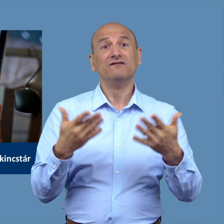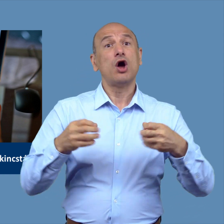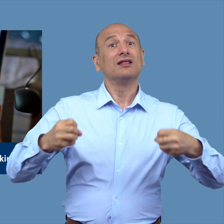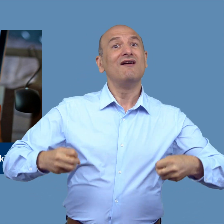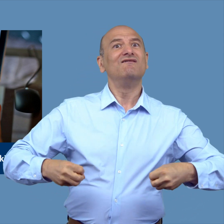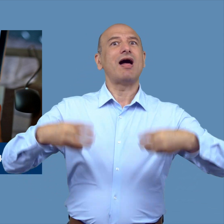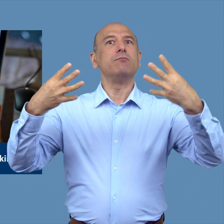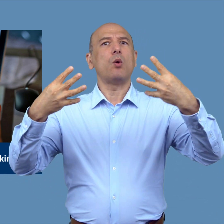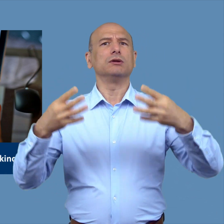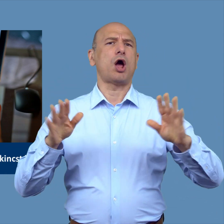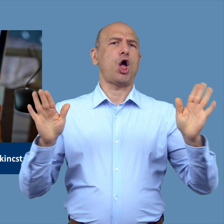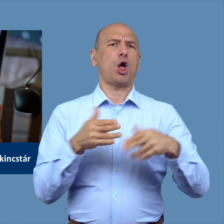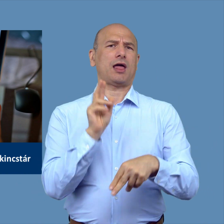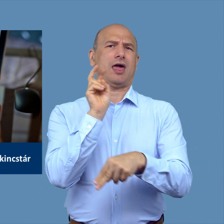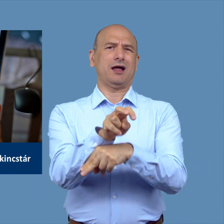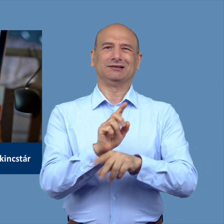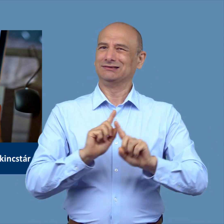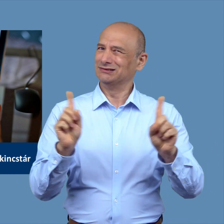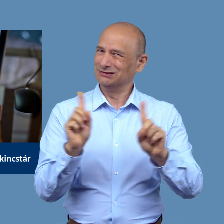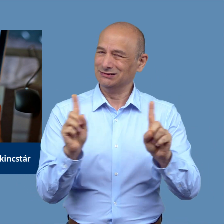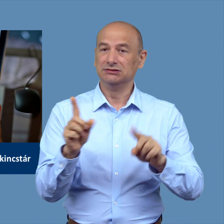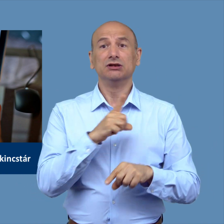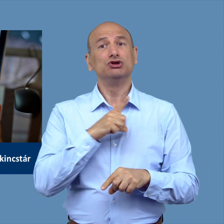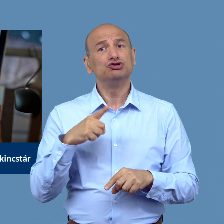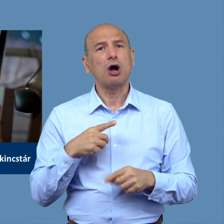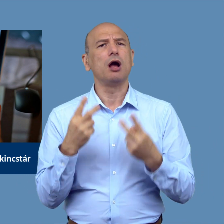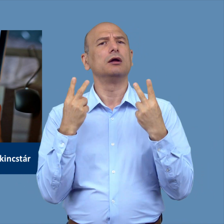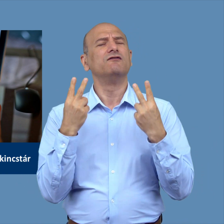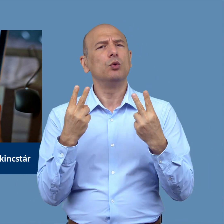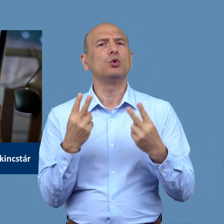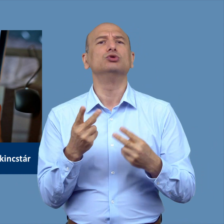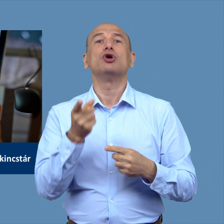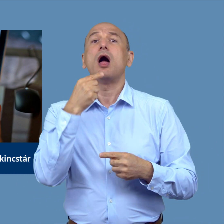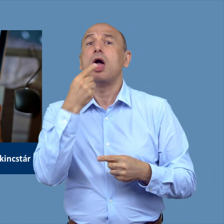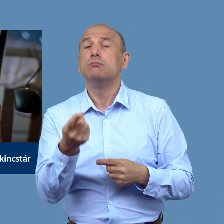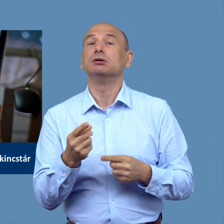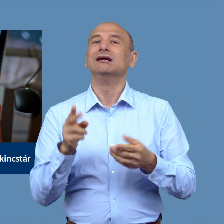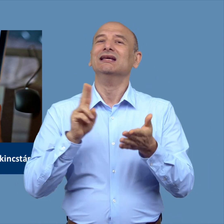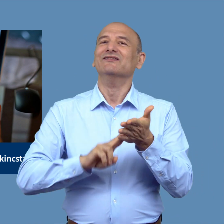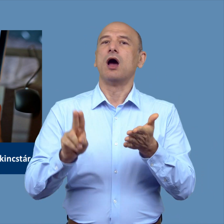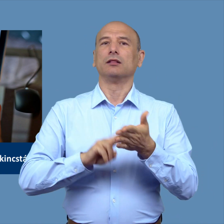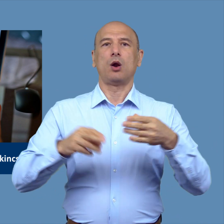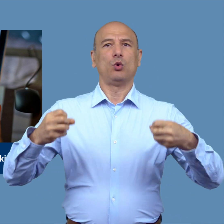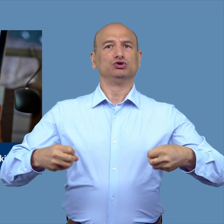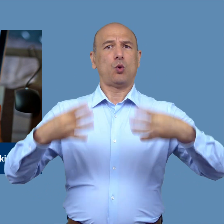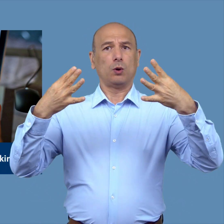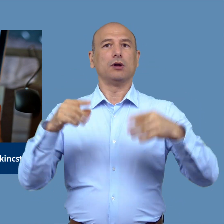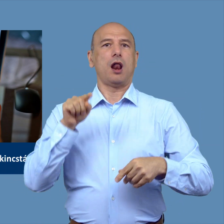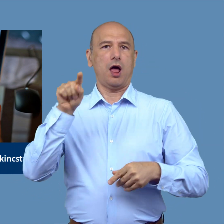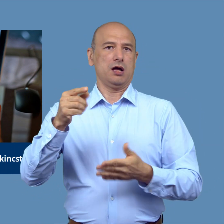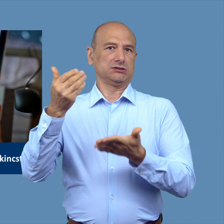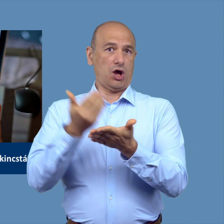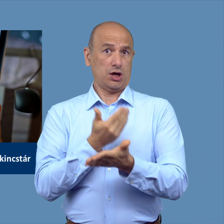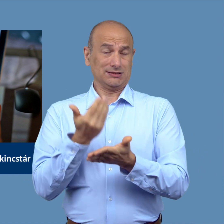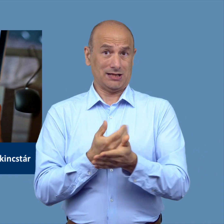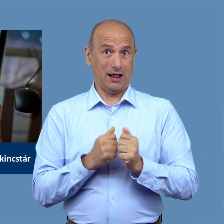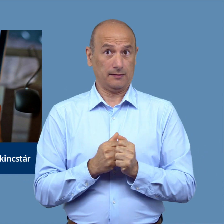A WebKincstár rendszerbe történő bejelentkezést kizárólag a hivatalos linken keresztül tegye,